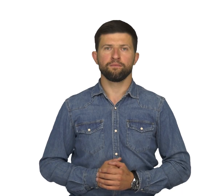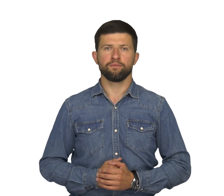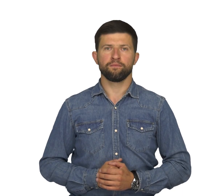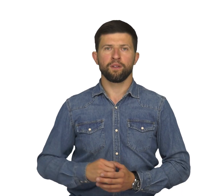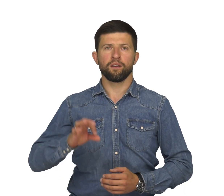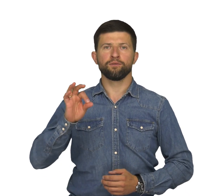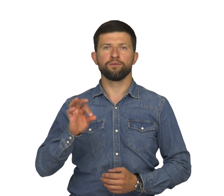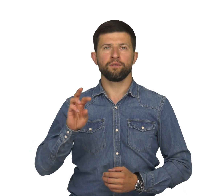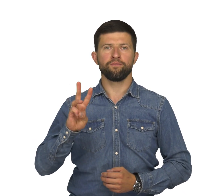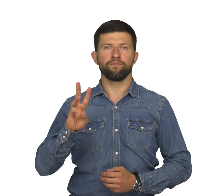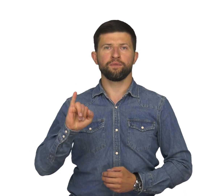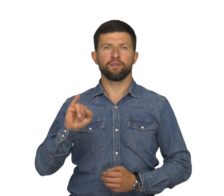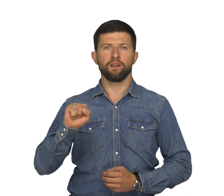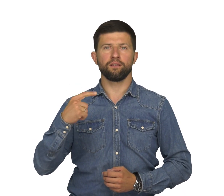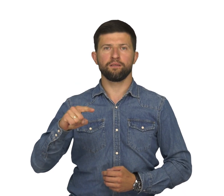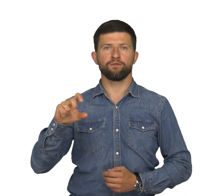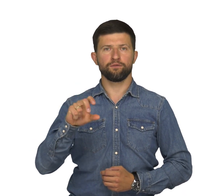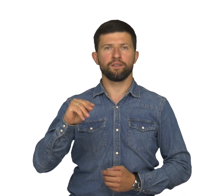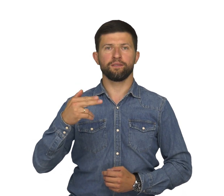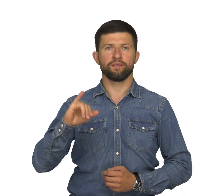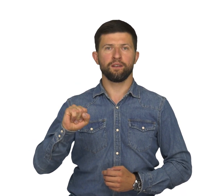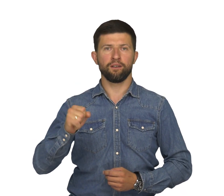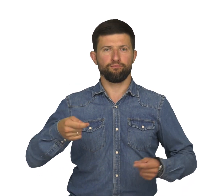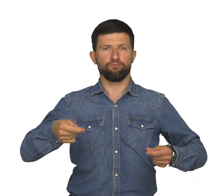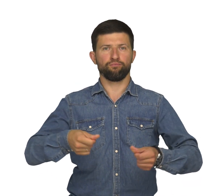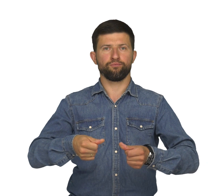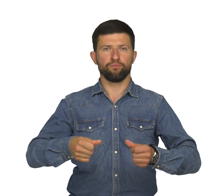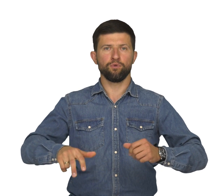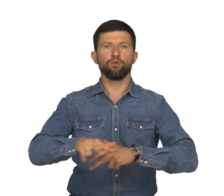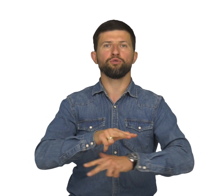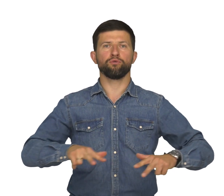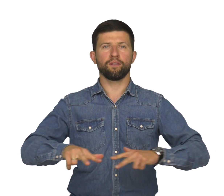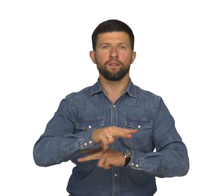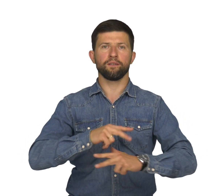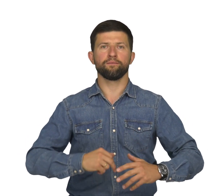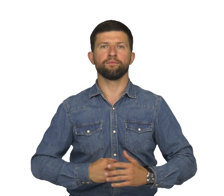Świadczenia rodzinne.